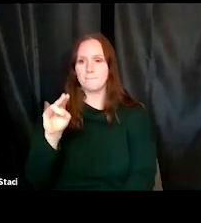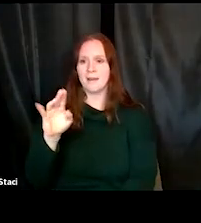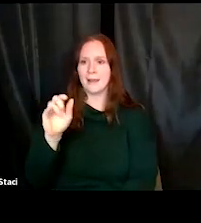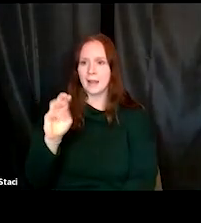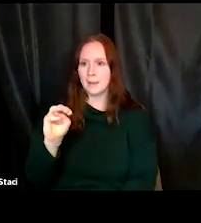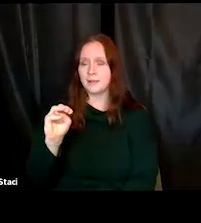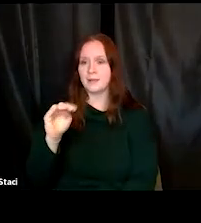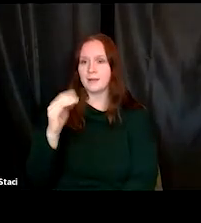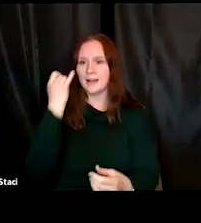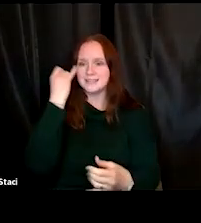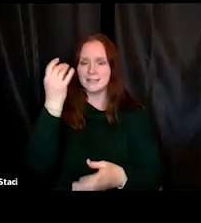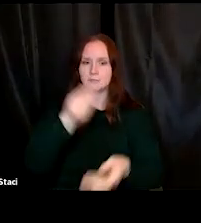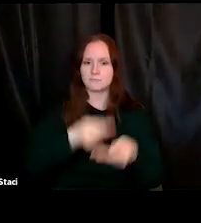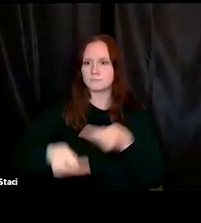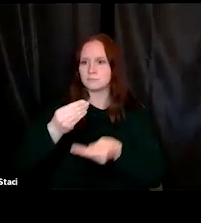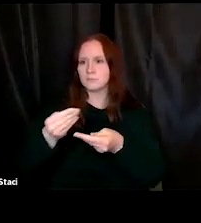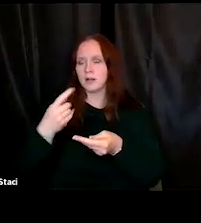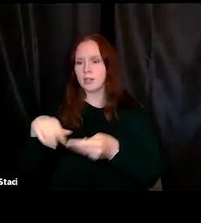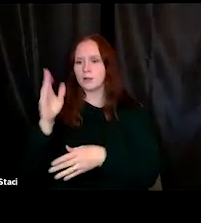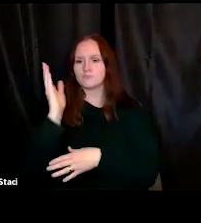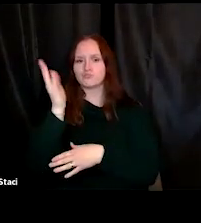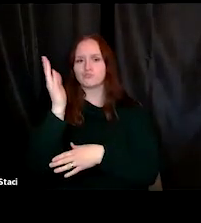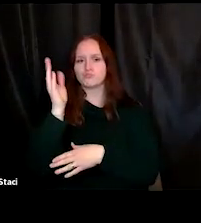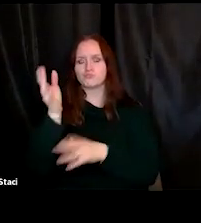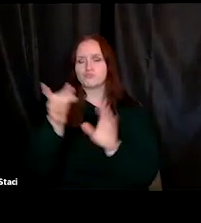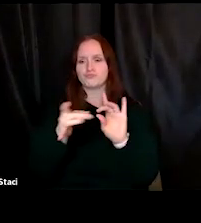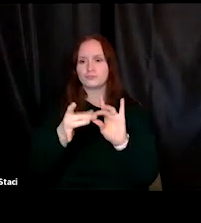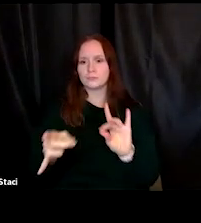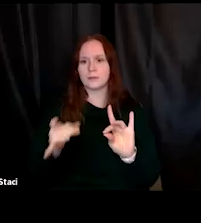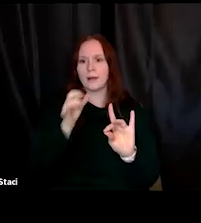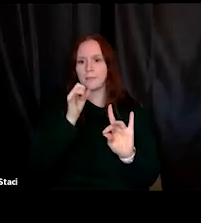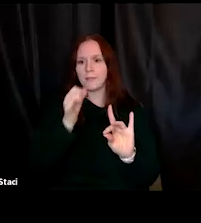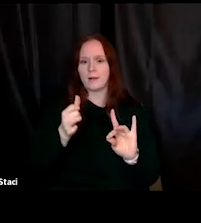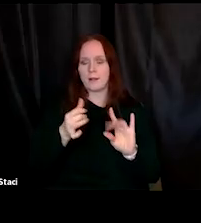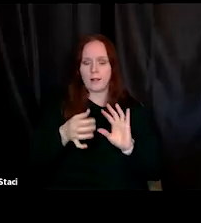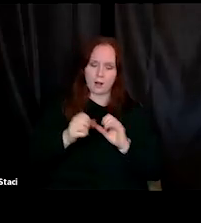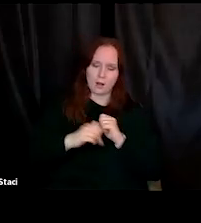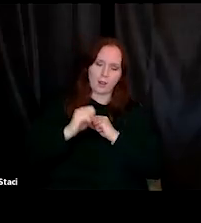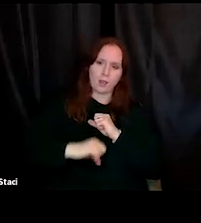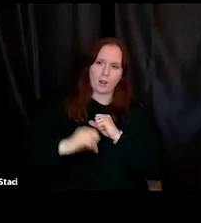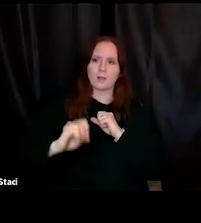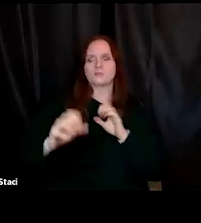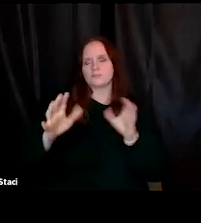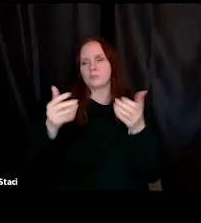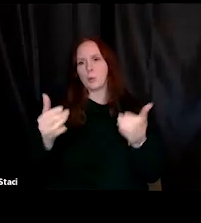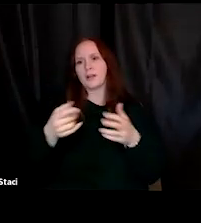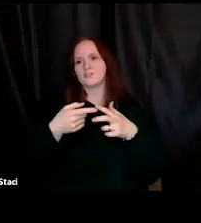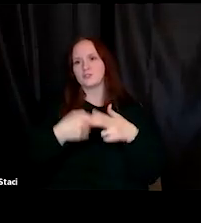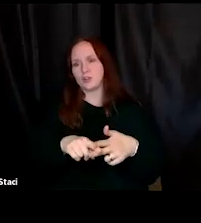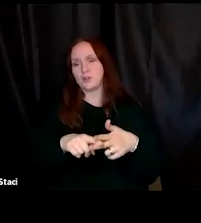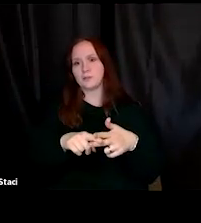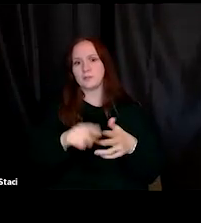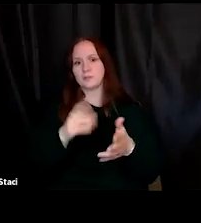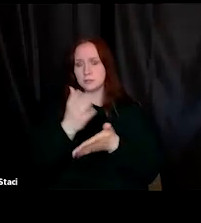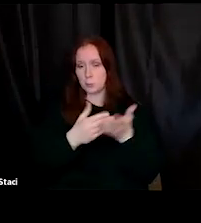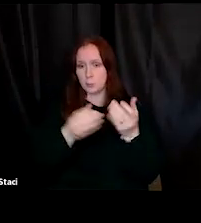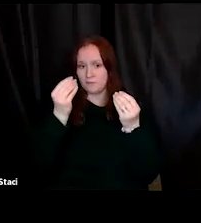Entonces, queríamos empezar hablando un poco sobre los recursos y la orientación que tenemos disponibles desde el TA Center